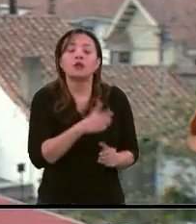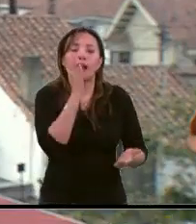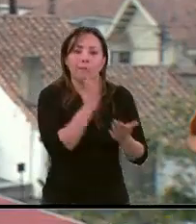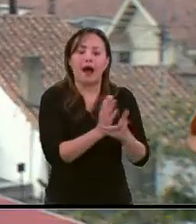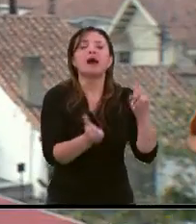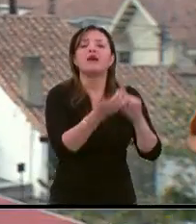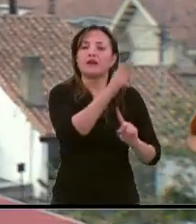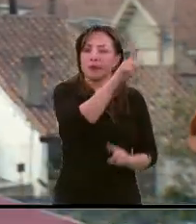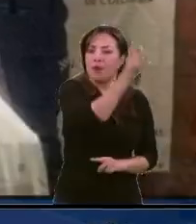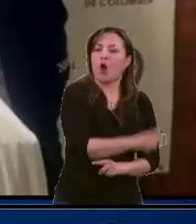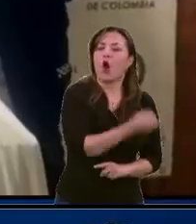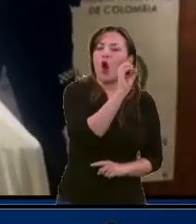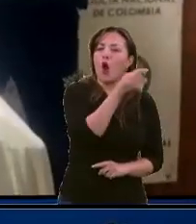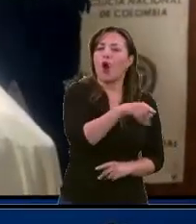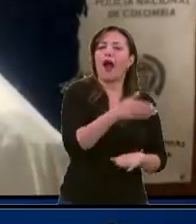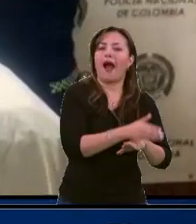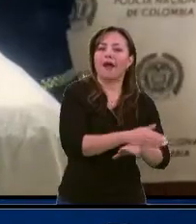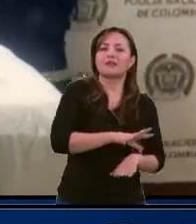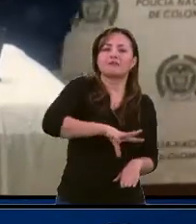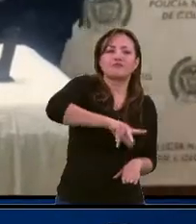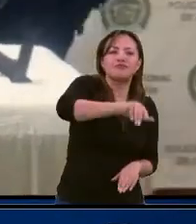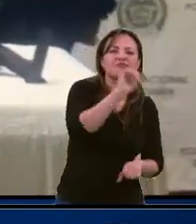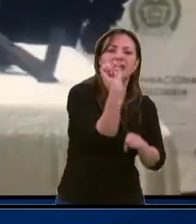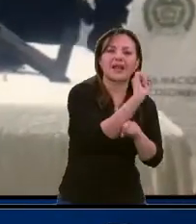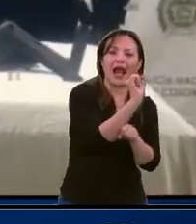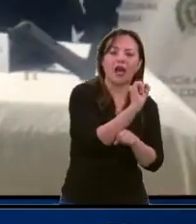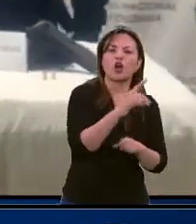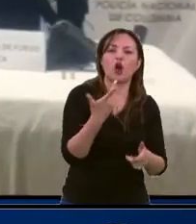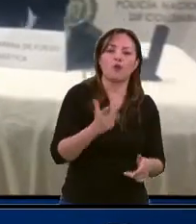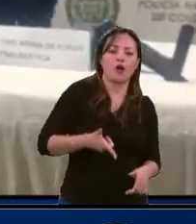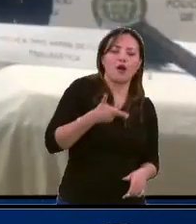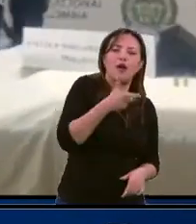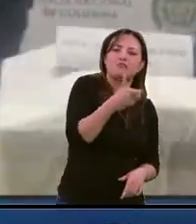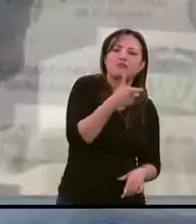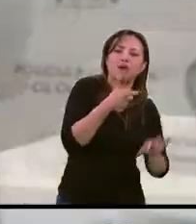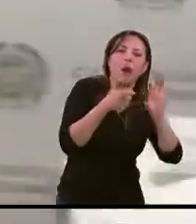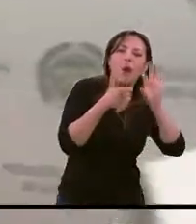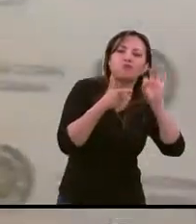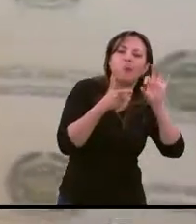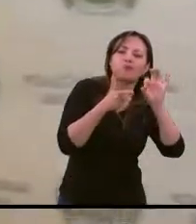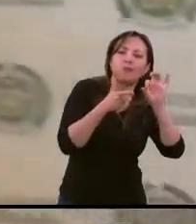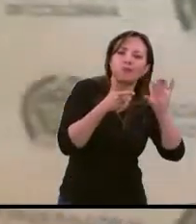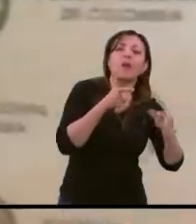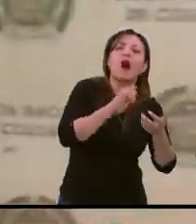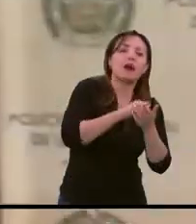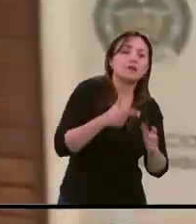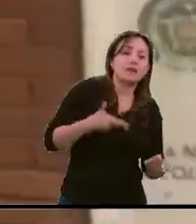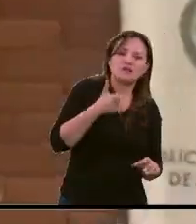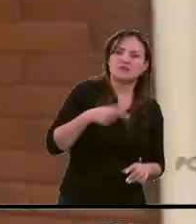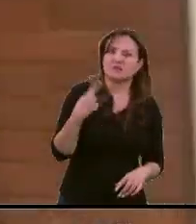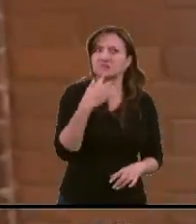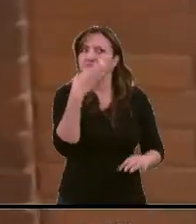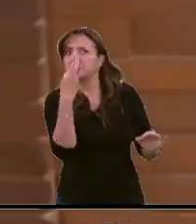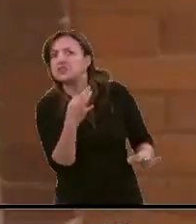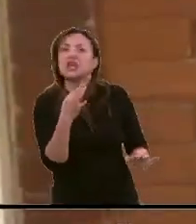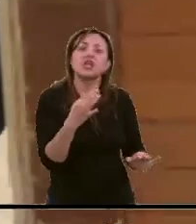bobcat y ya lo tenían en una grúa tipo planchón para huir.